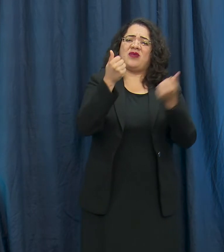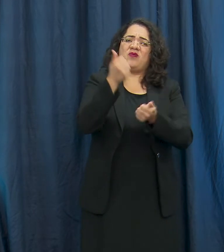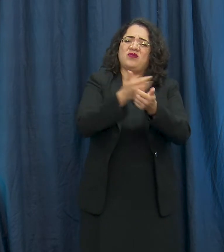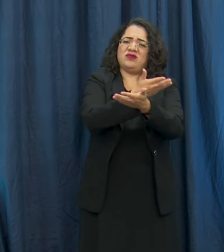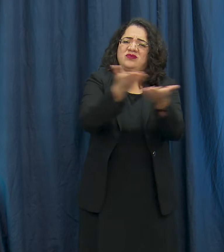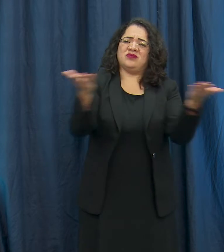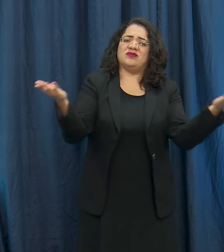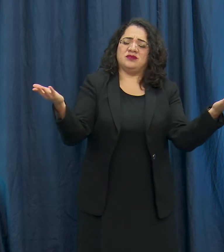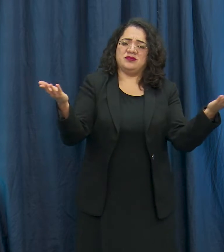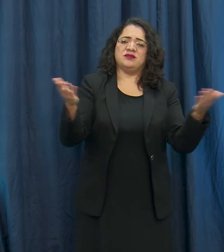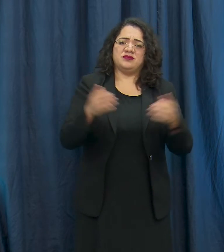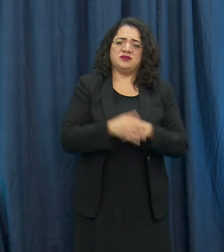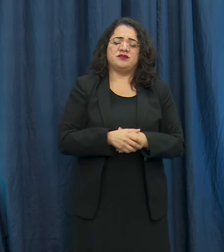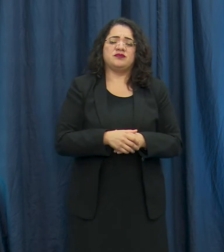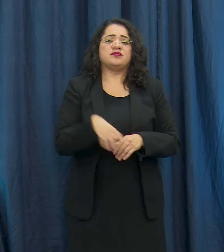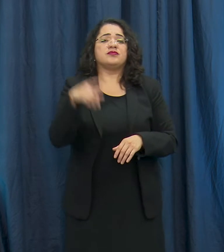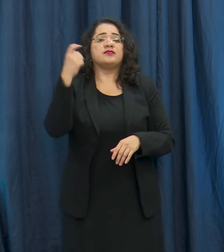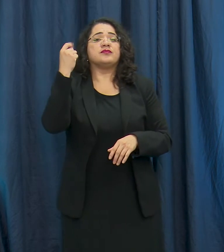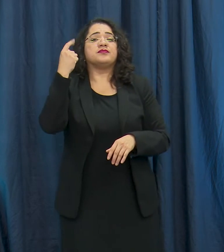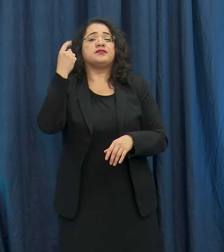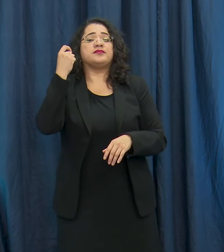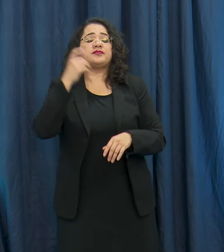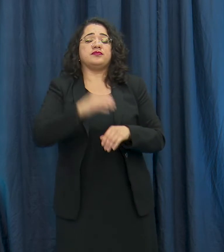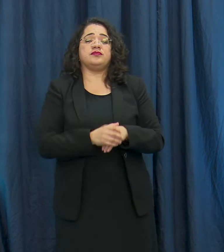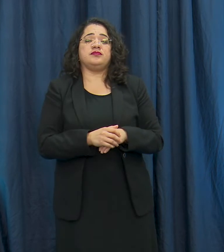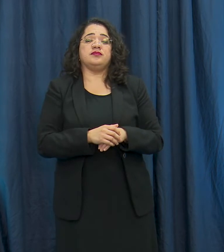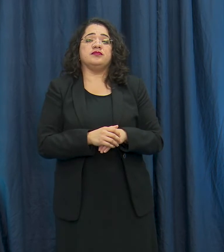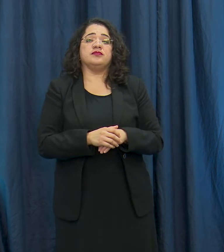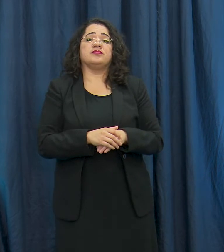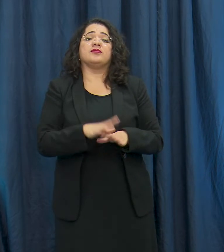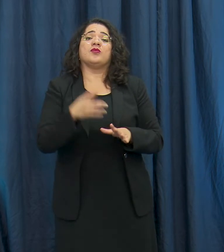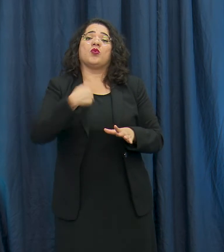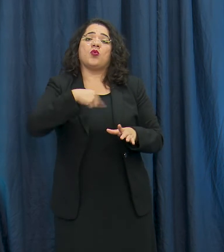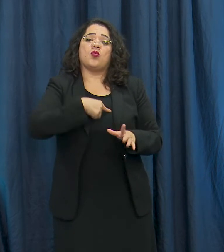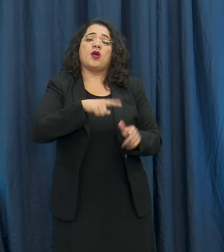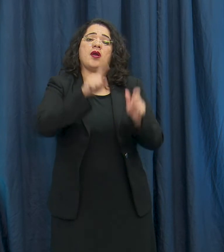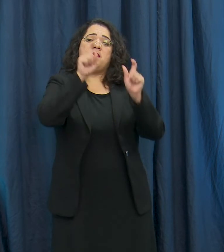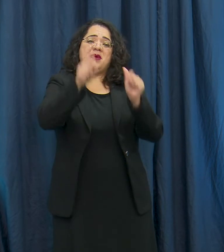Rangel público siempre y cuando come con con las medias the distance a bientot